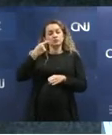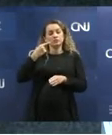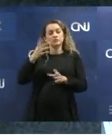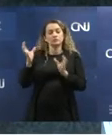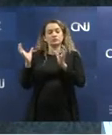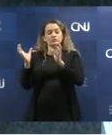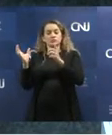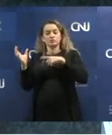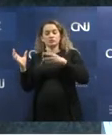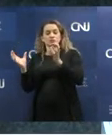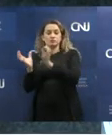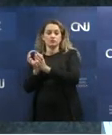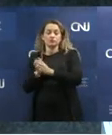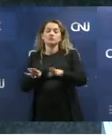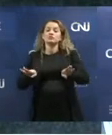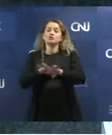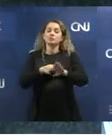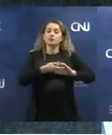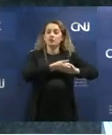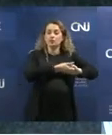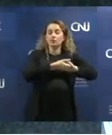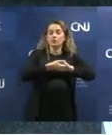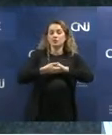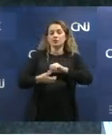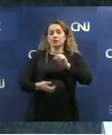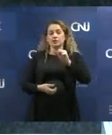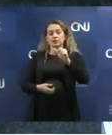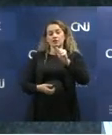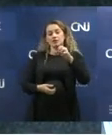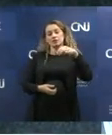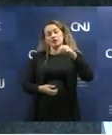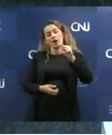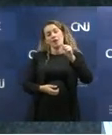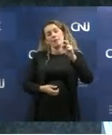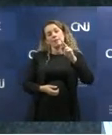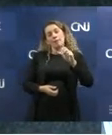Cumprimentar também a Dra Samara, que brilhantemente fez a sustentação oral,